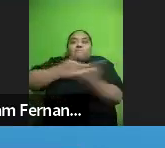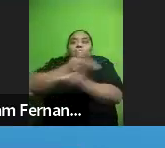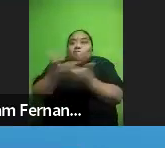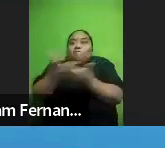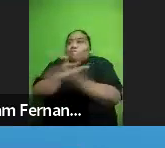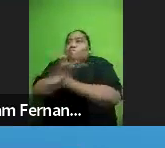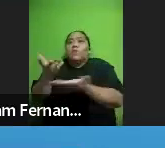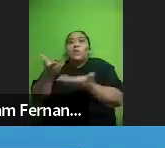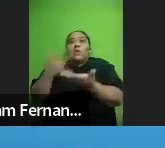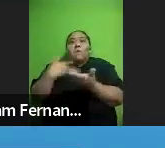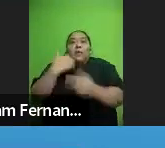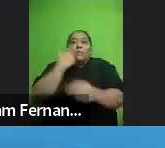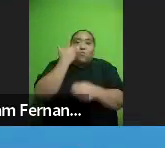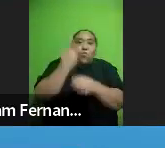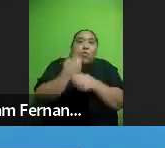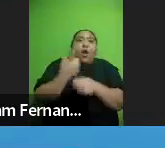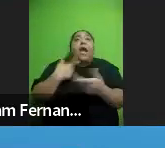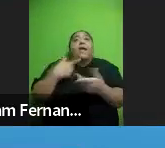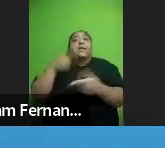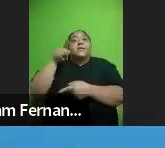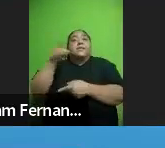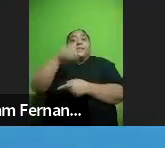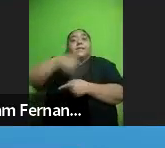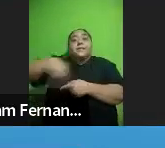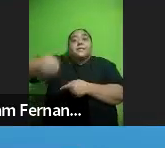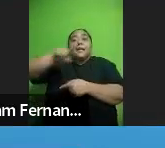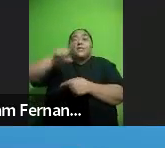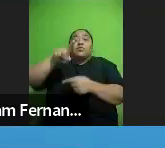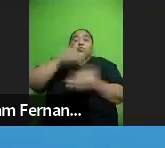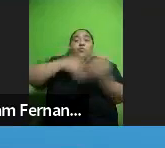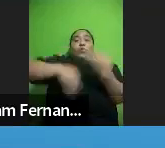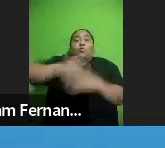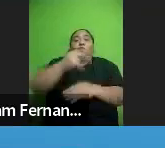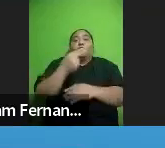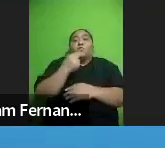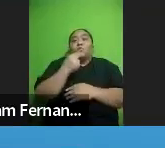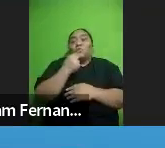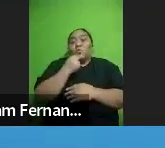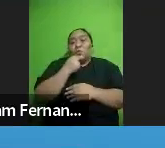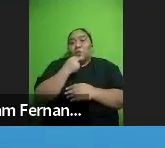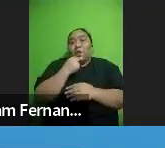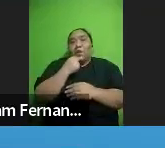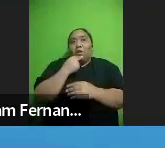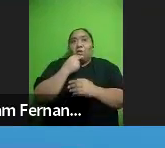voluntariamente Entonces, a lo que a lo que él se refería era que se usaban todos todos estos